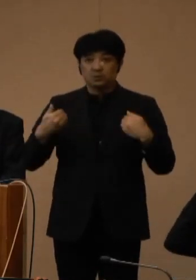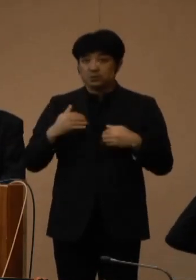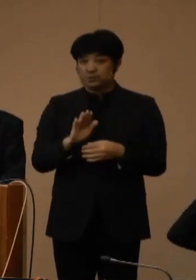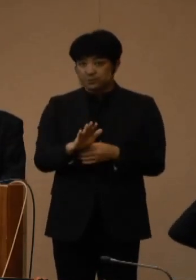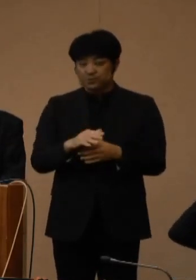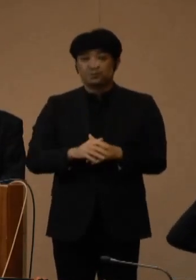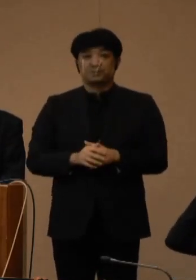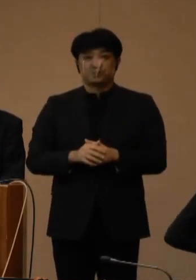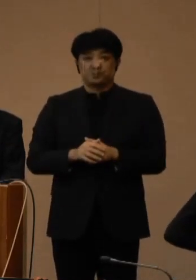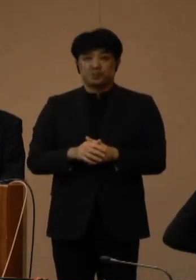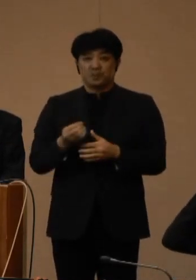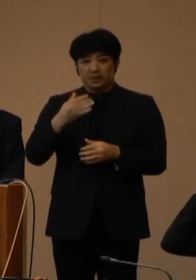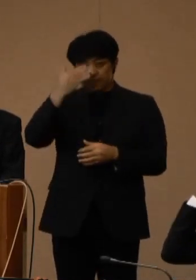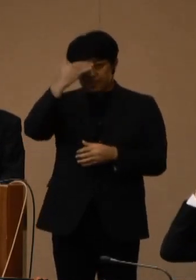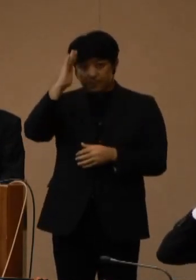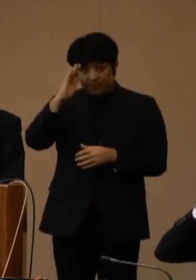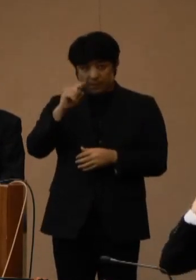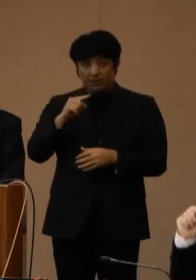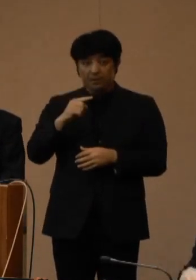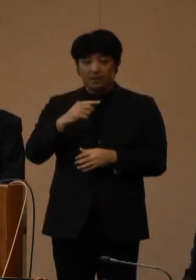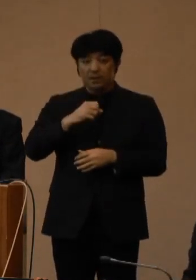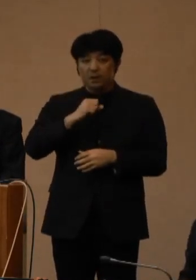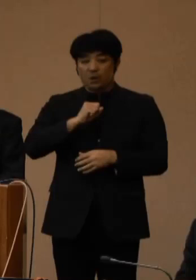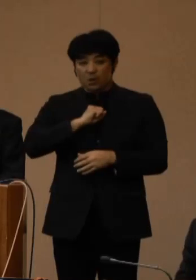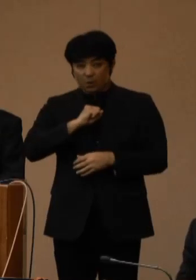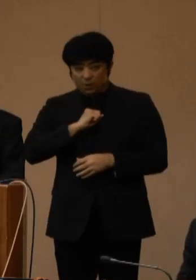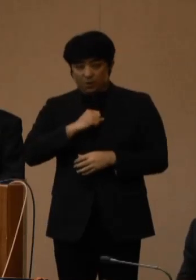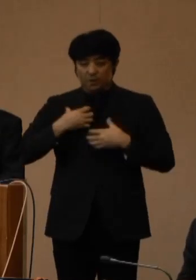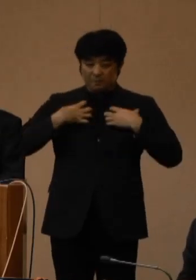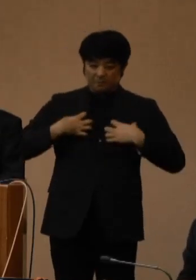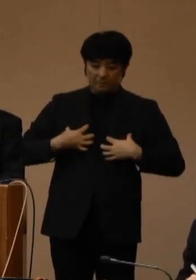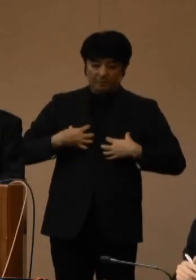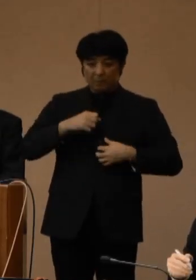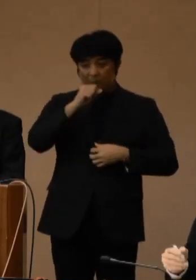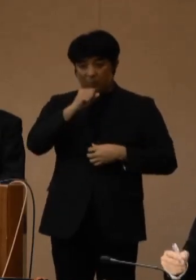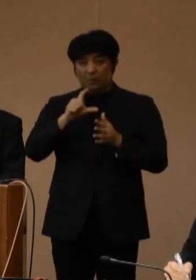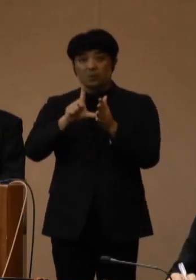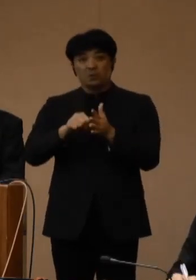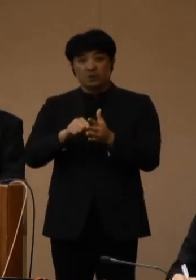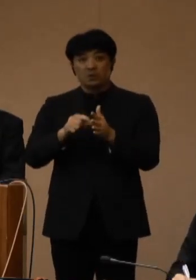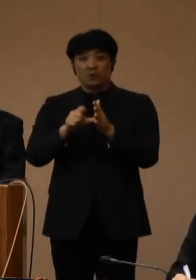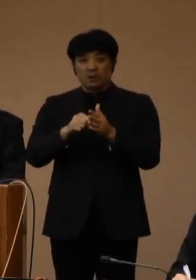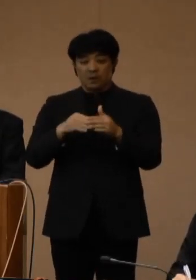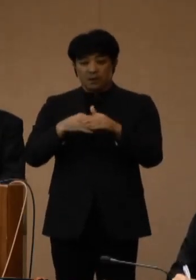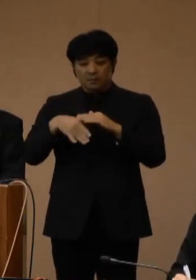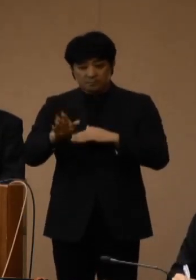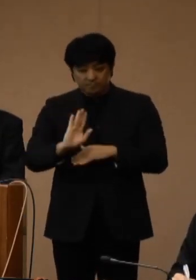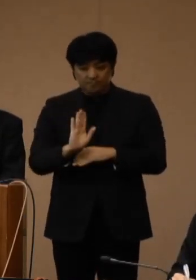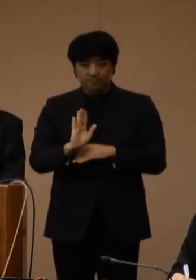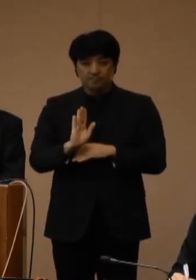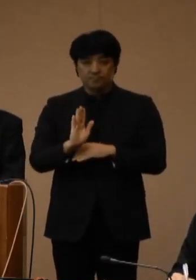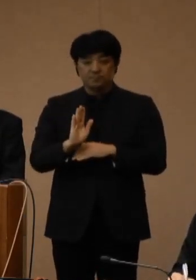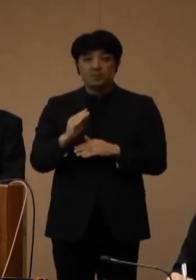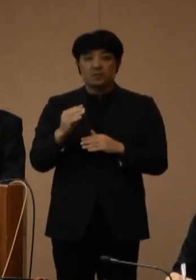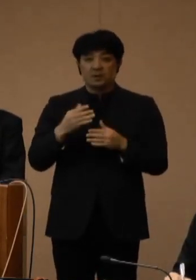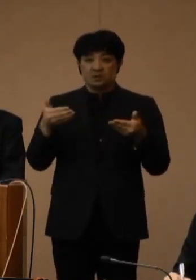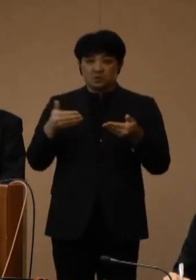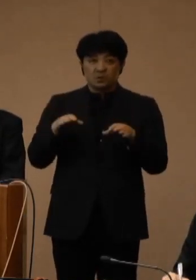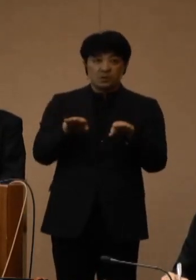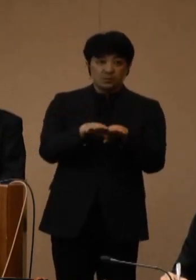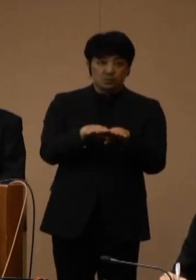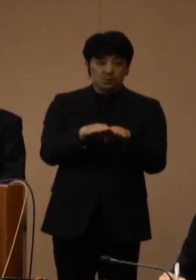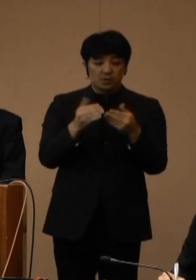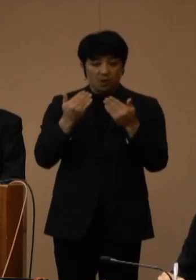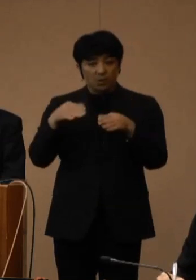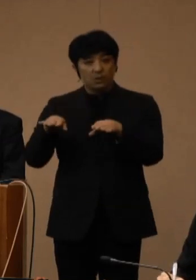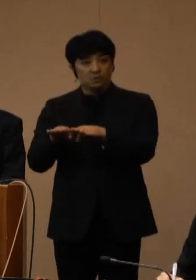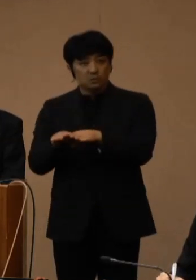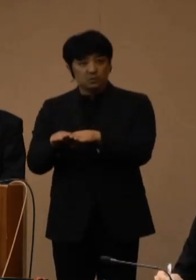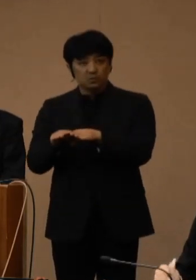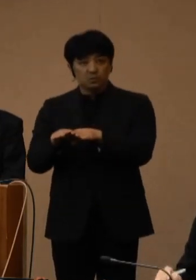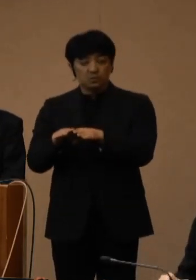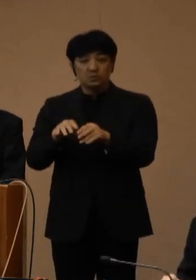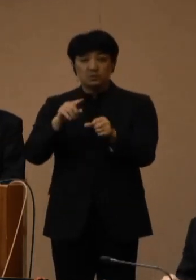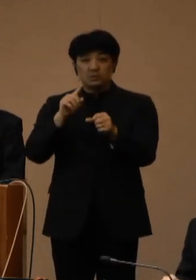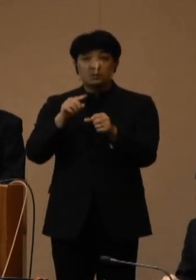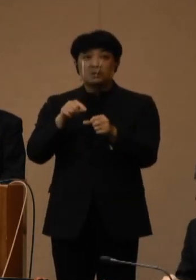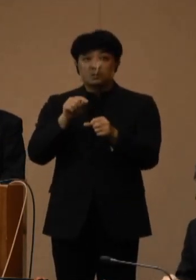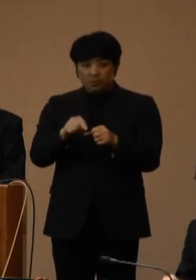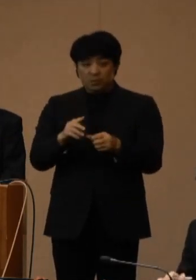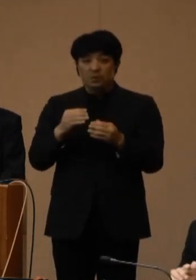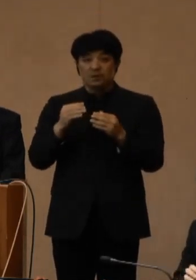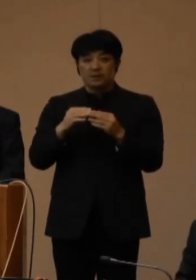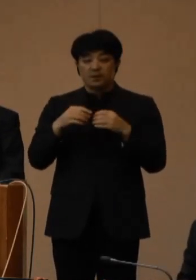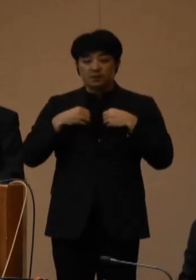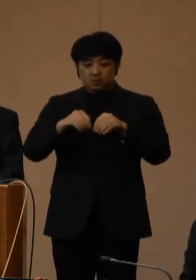発熱や呼吸器症状を認めたときは、外出を自粛し仕事や学校を休むことで感染拡大が防げます。